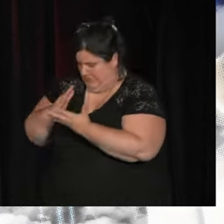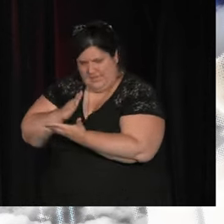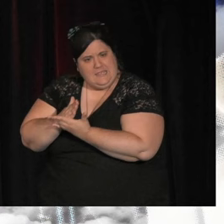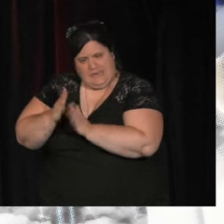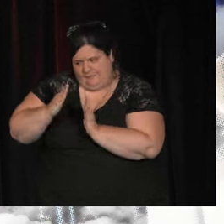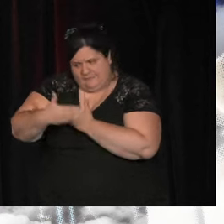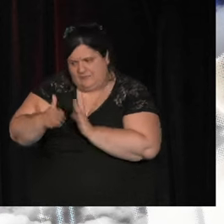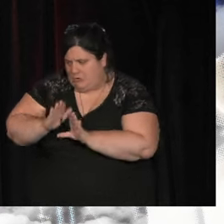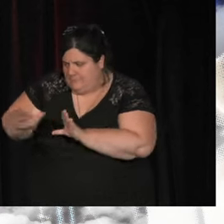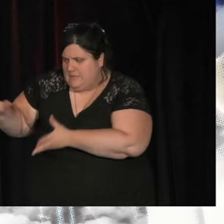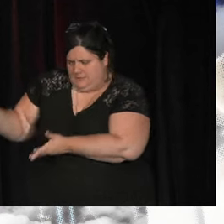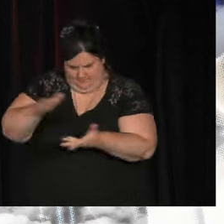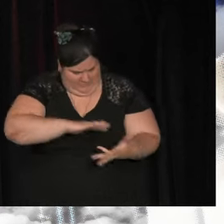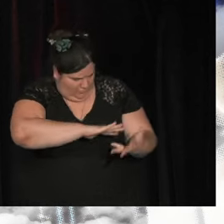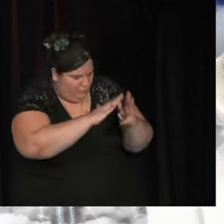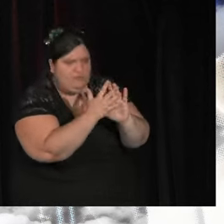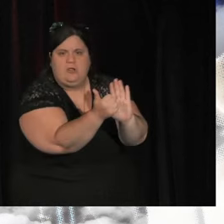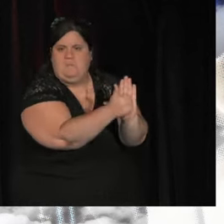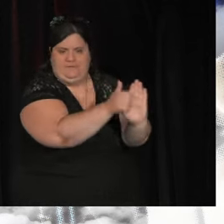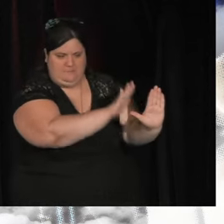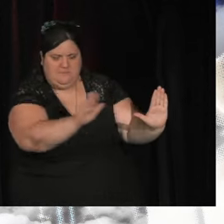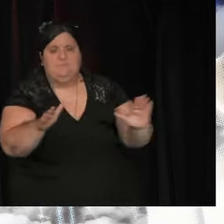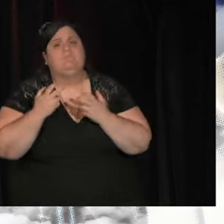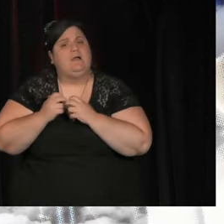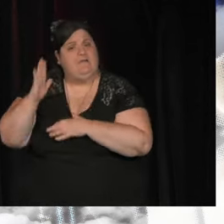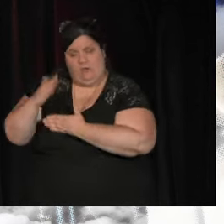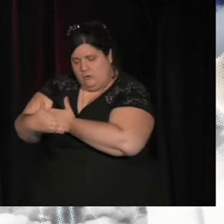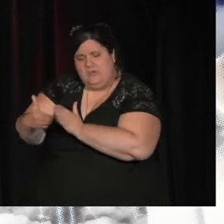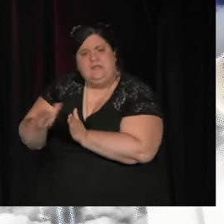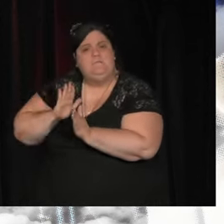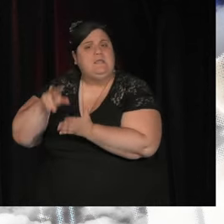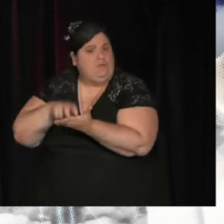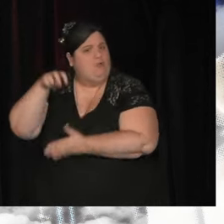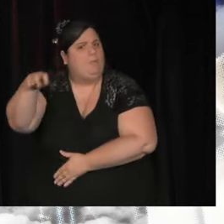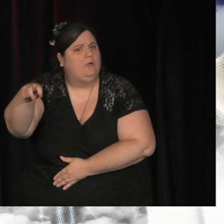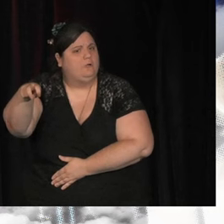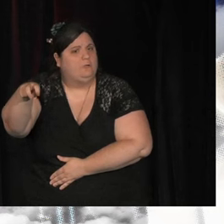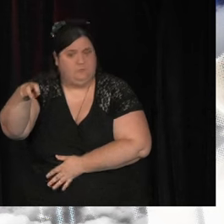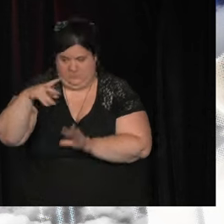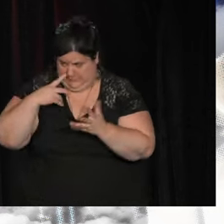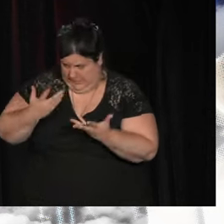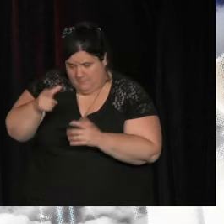en héros. Il y a notamment une classe qui était la classe du Jumper, qui était un personnage qui pouvait avancer, dasher très rapidement